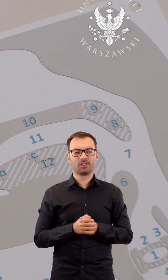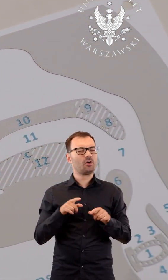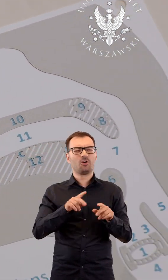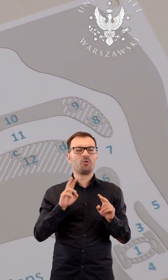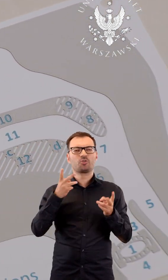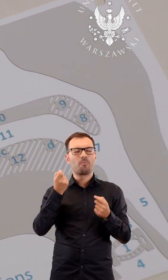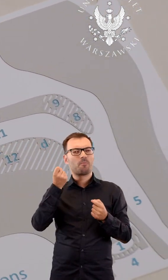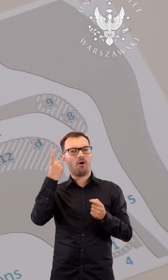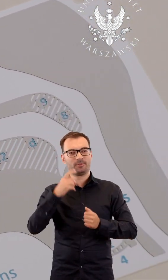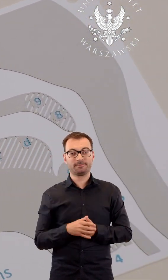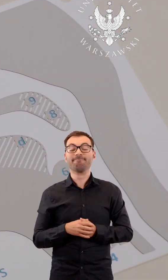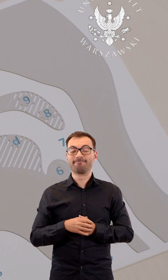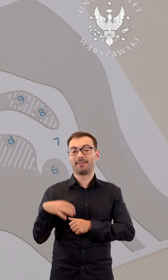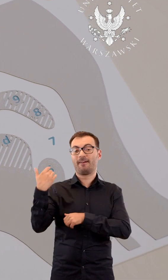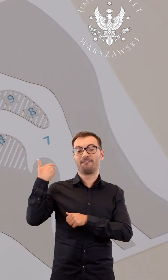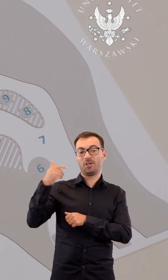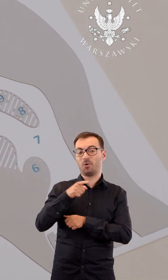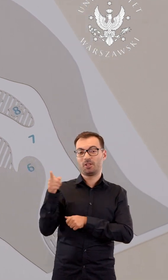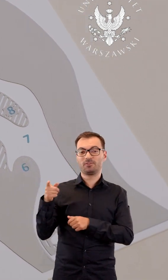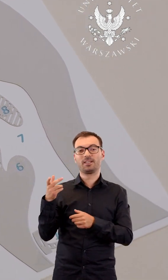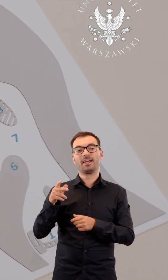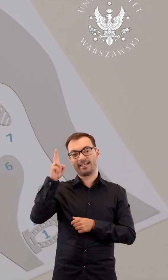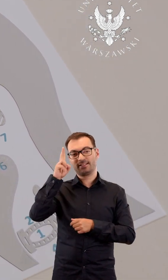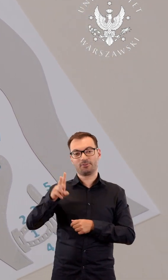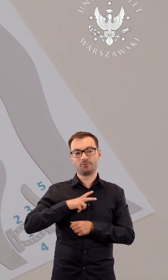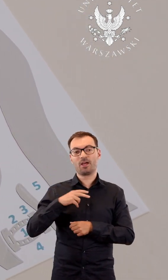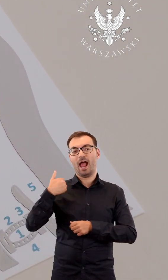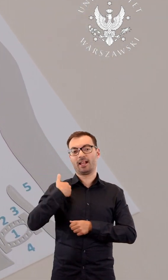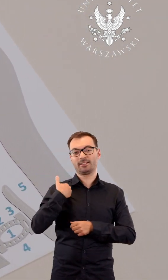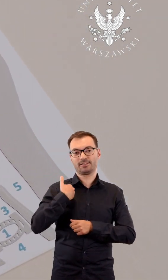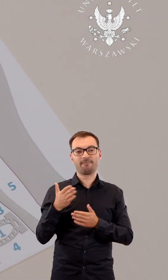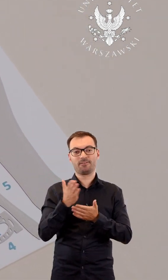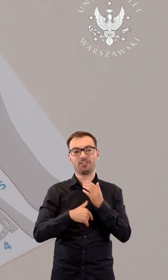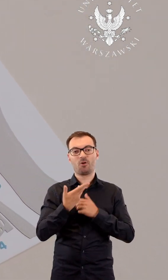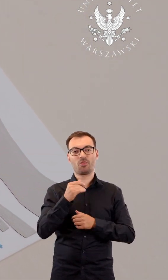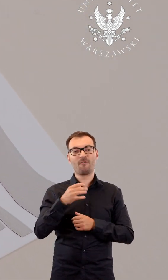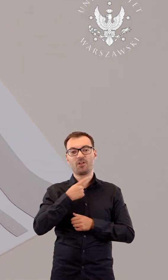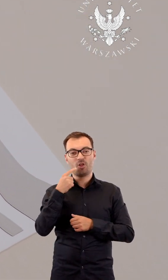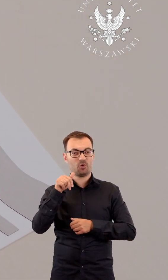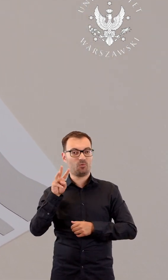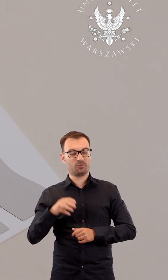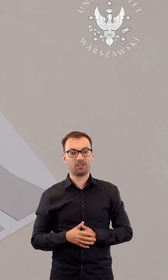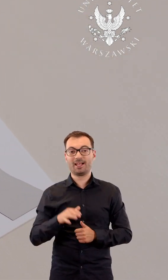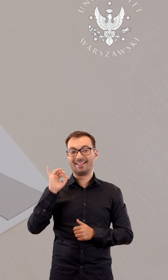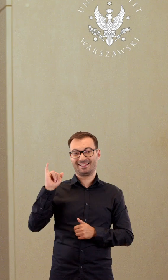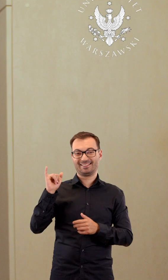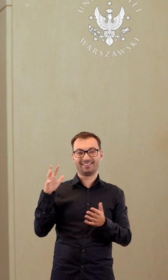wyszły od wykładowców Instytutu Anglistyki Wydziału Neofilologii UW, którzy w swoich grupach zajęciowych